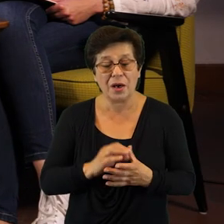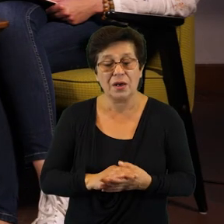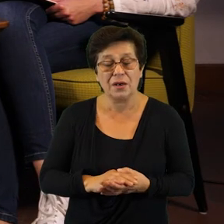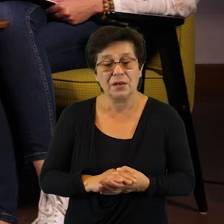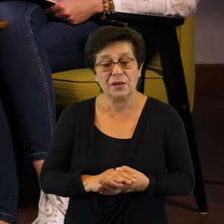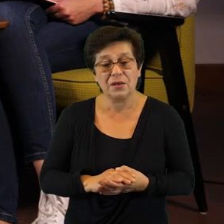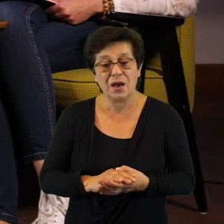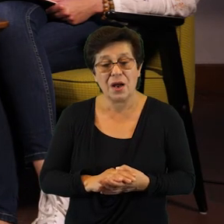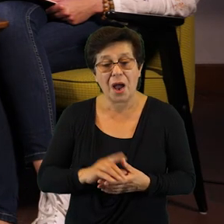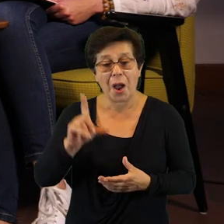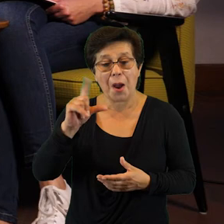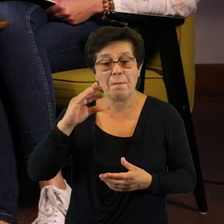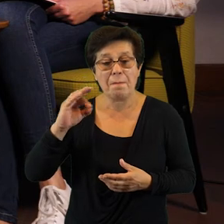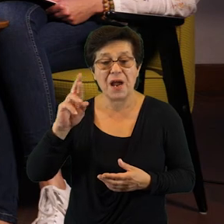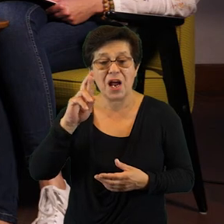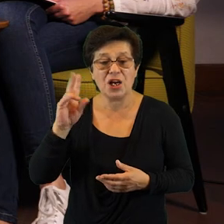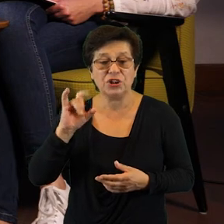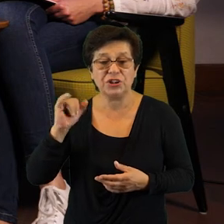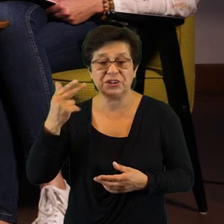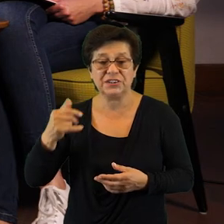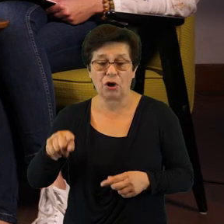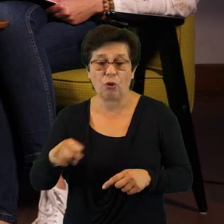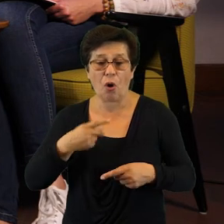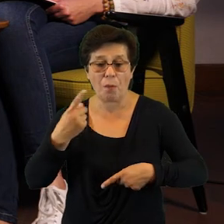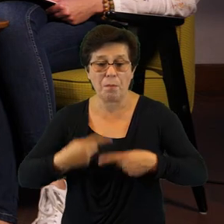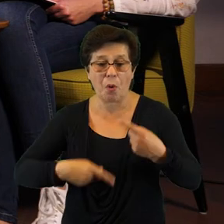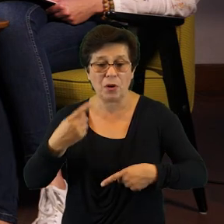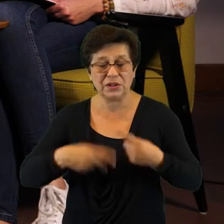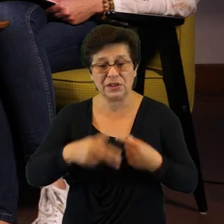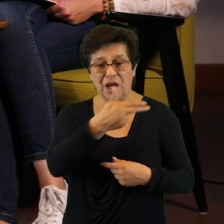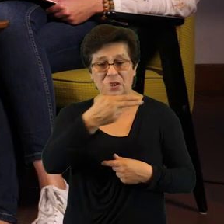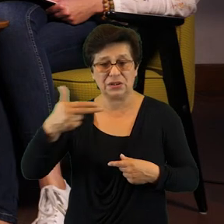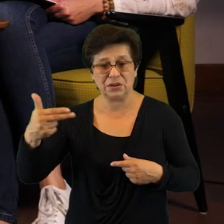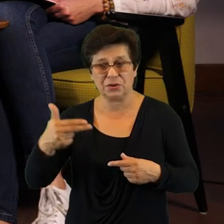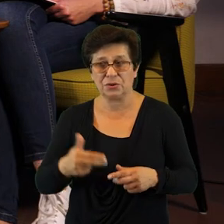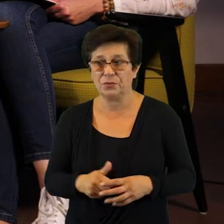Włodzimierza Perzyńskiego, zatytułowanej "Polityka". I to jest program z moim esejem.